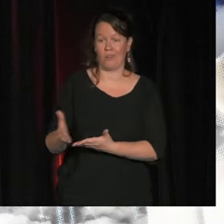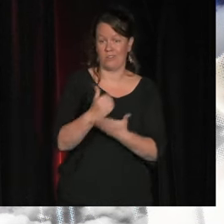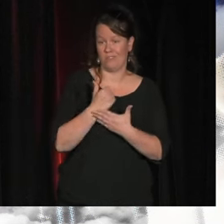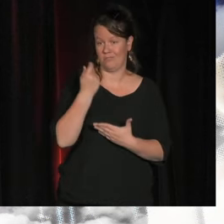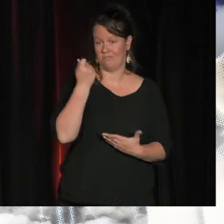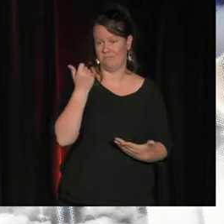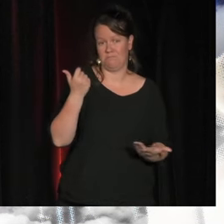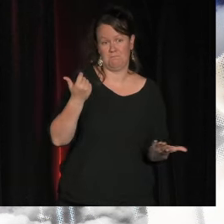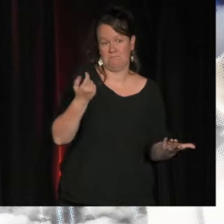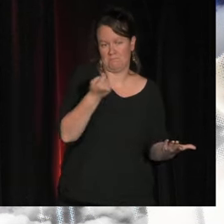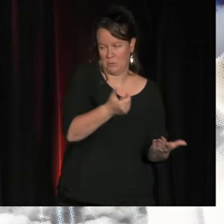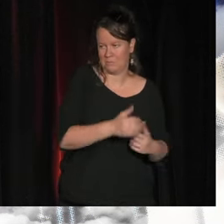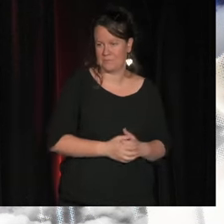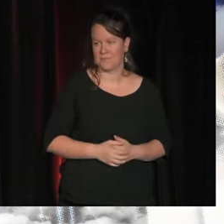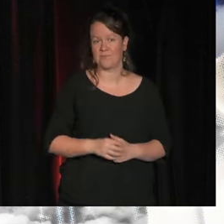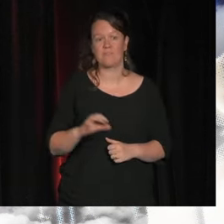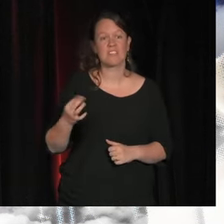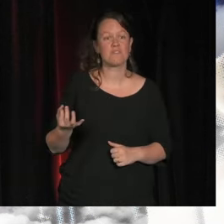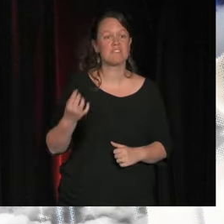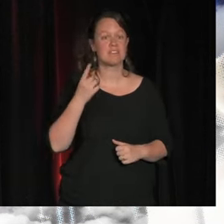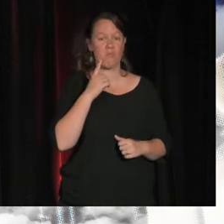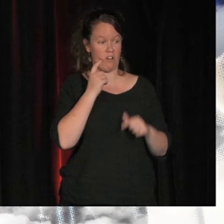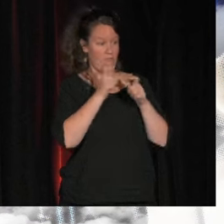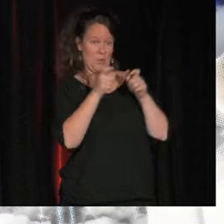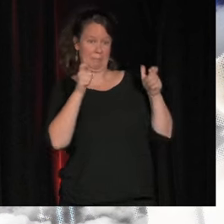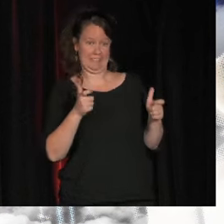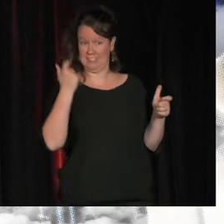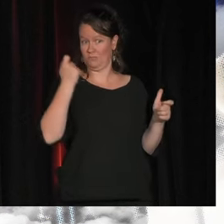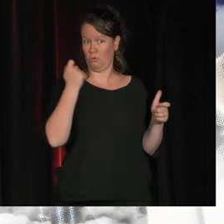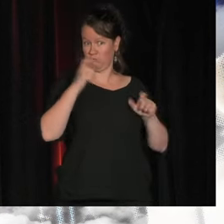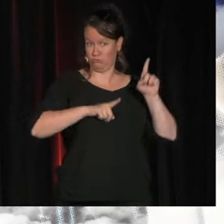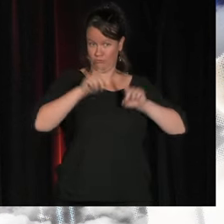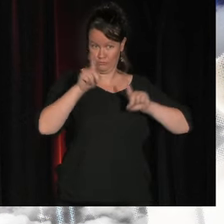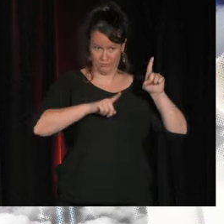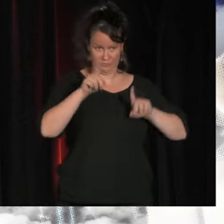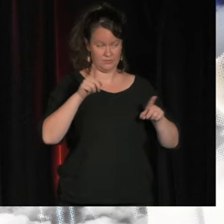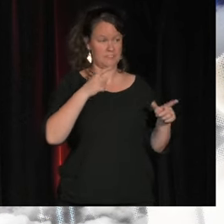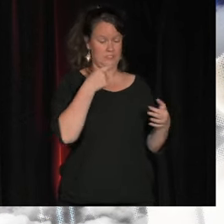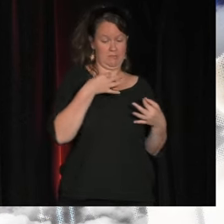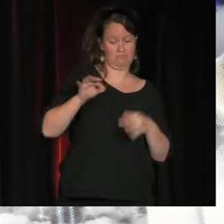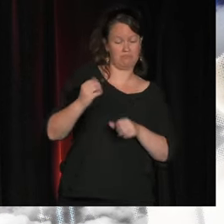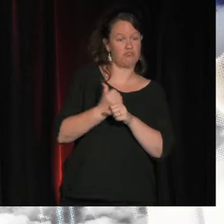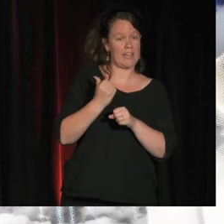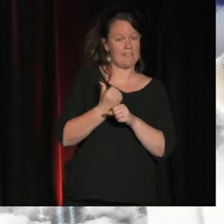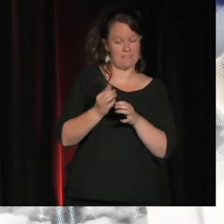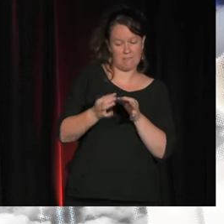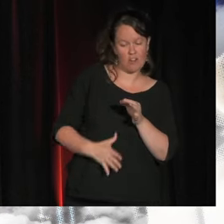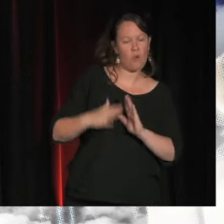Oui, parce que c'est l'avantage d'avoir des compagnies qui sont cotées en bourse et qui sont forcées de donner leur bilan de manière publique chaque année et en fait, on se rend compte que là,